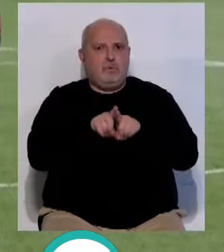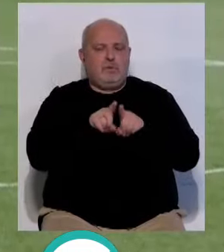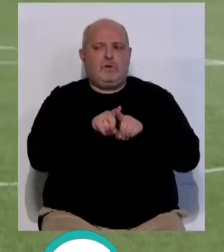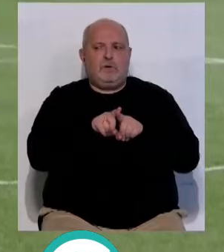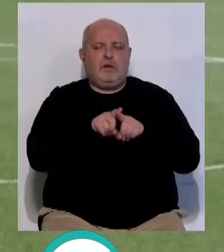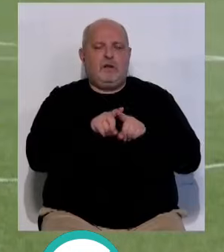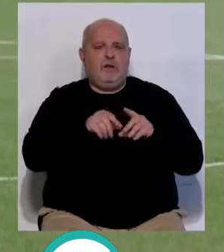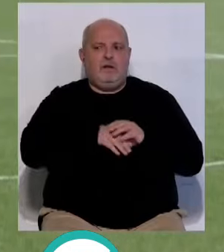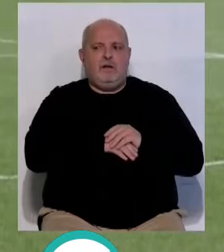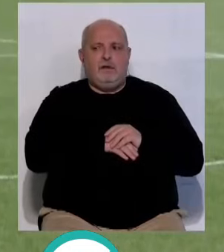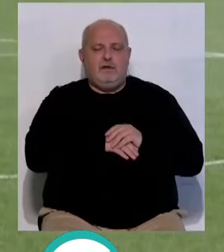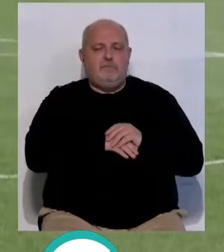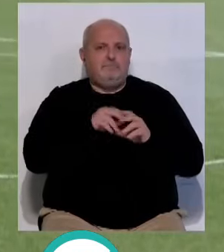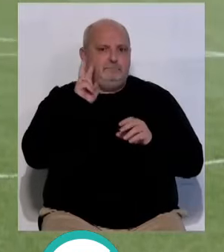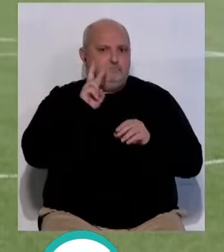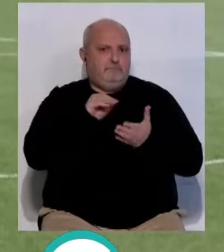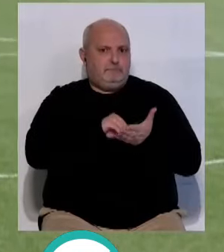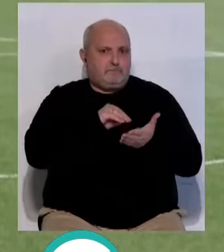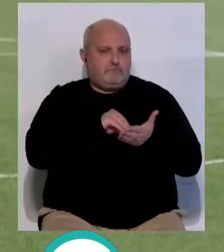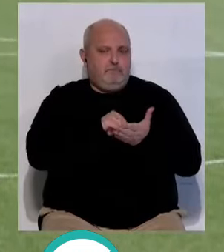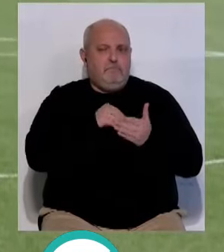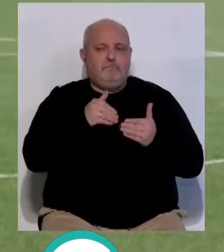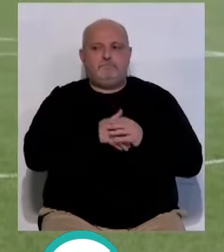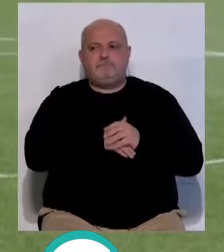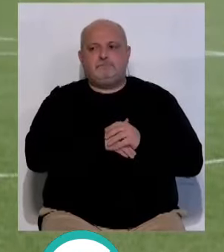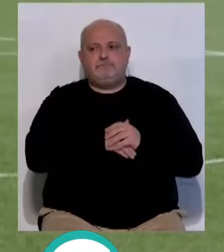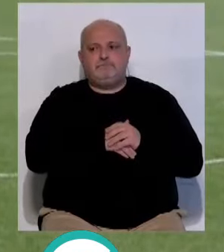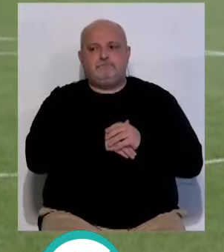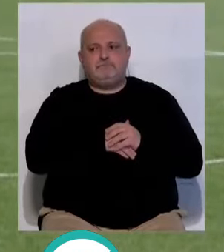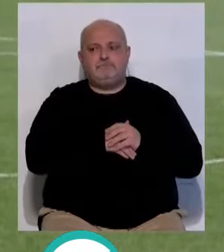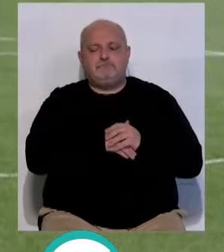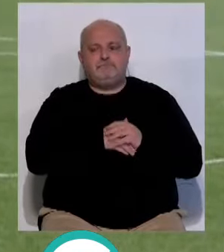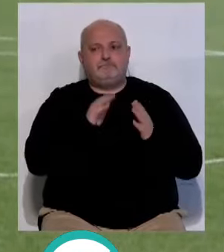el c por desgracia pero lo hemos visto antes de entrar en individualizar el rendimiento de